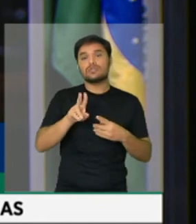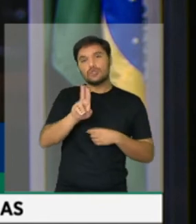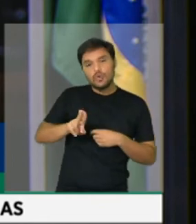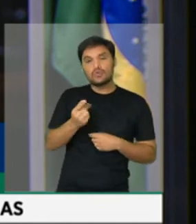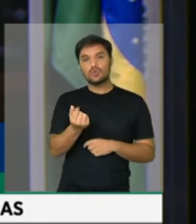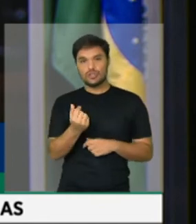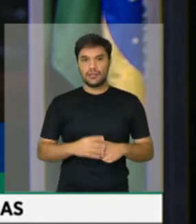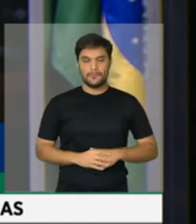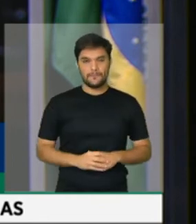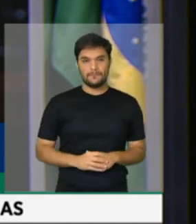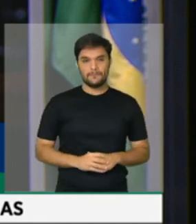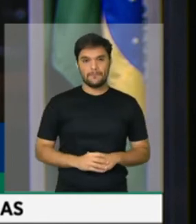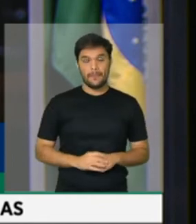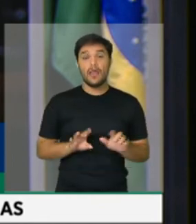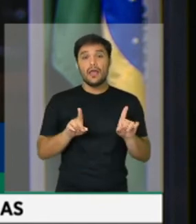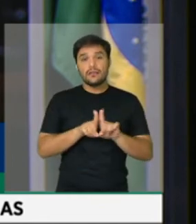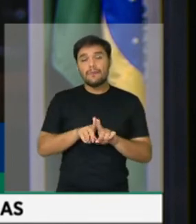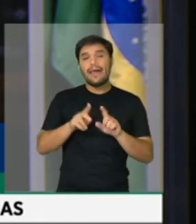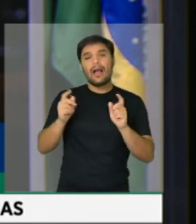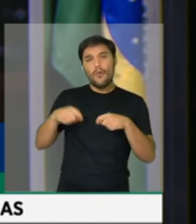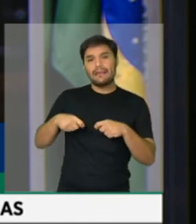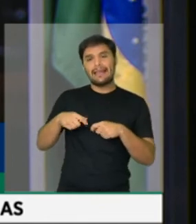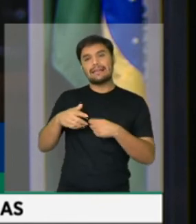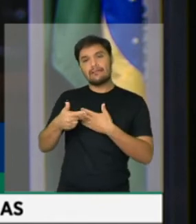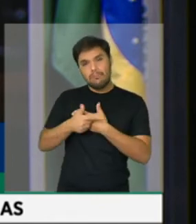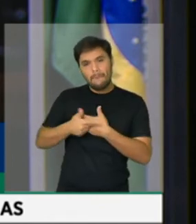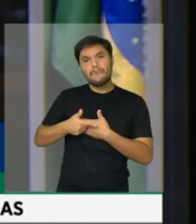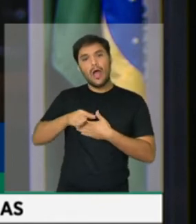RESPONSÁVEIS PELA ESCOLHA DOS PROJETOS E GESTÃO DAS CONTAS DEVERÃO ENCAMINHAR RELATÓRIOS A ÓRGÃOS DE